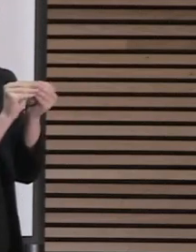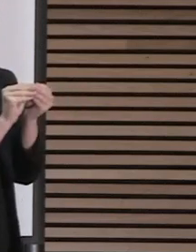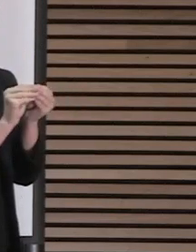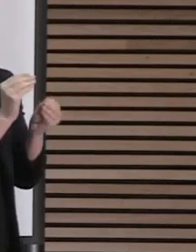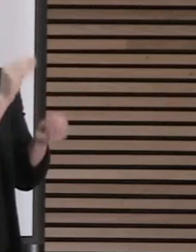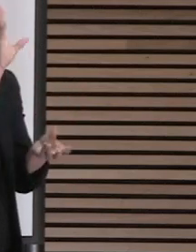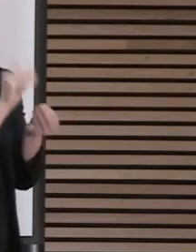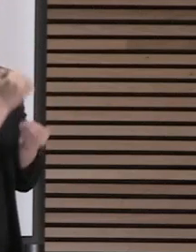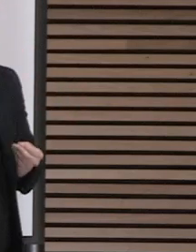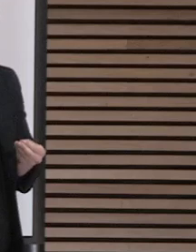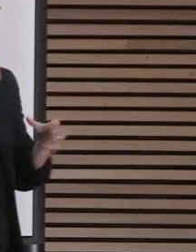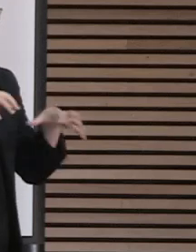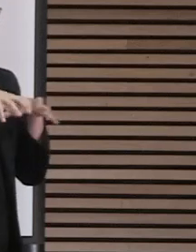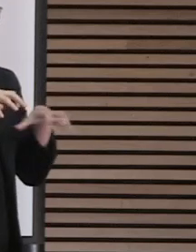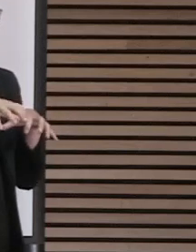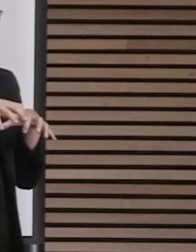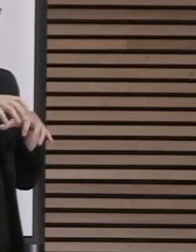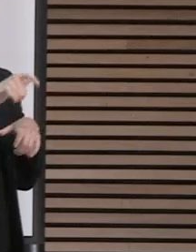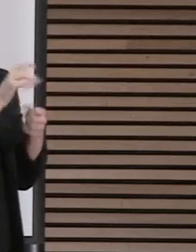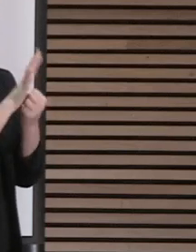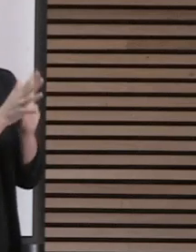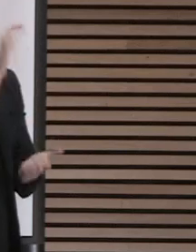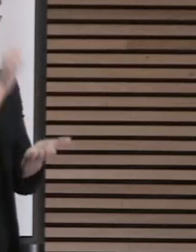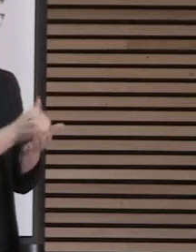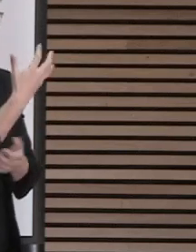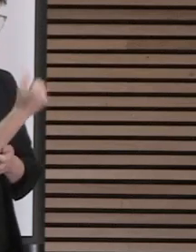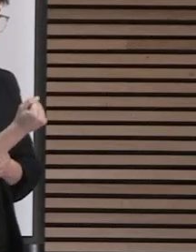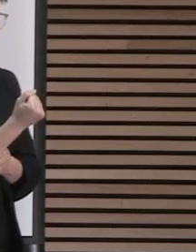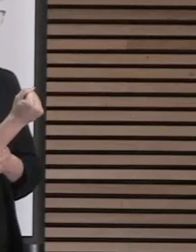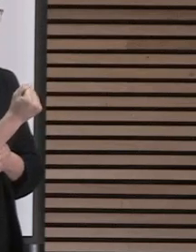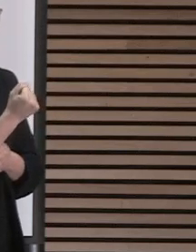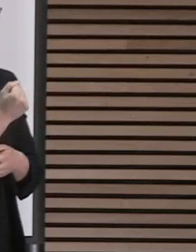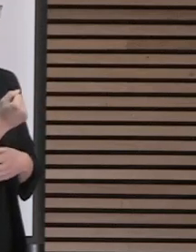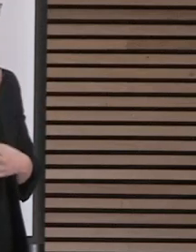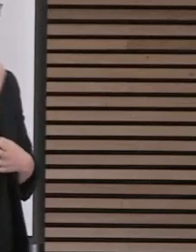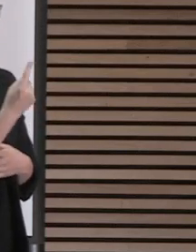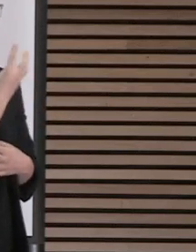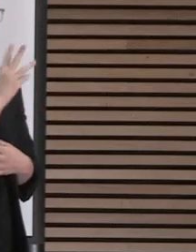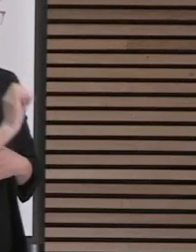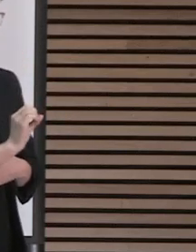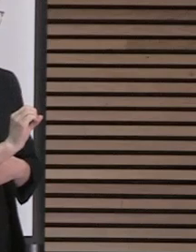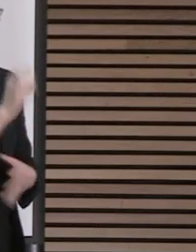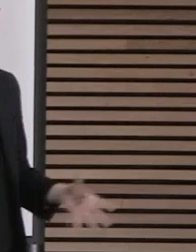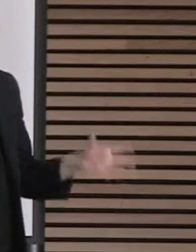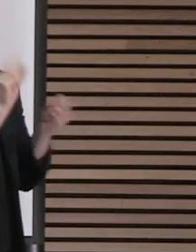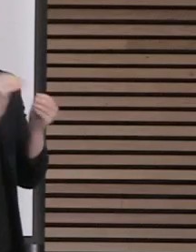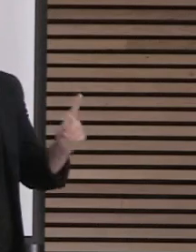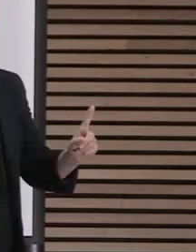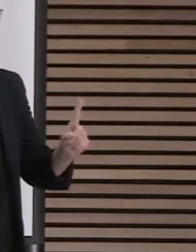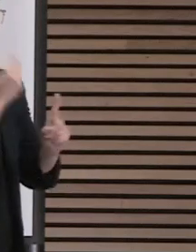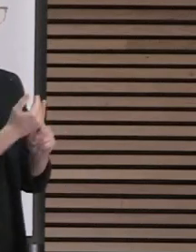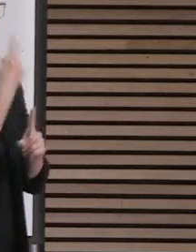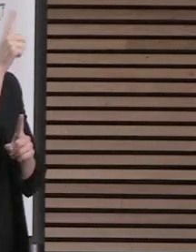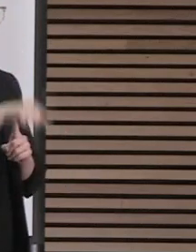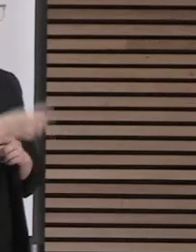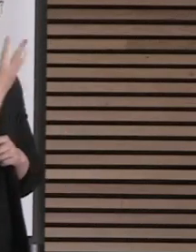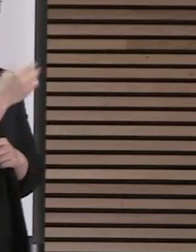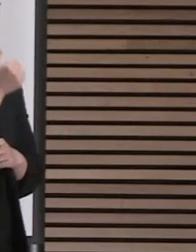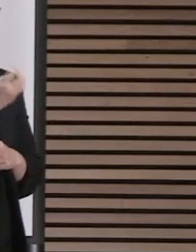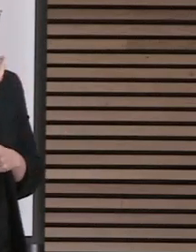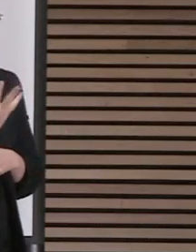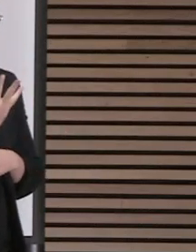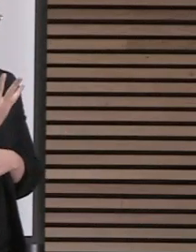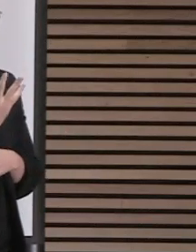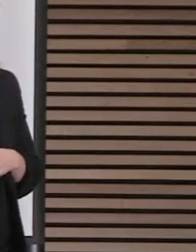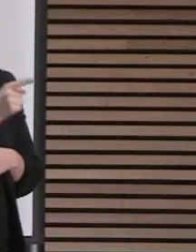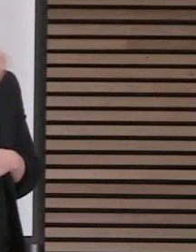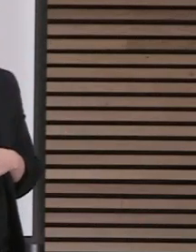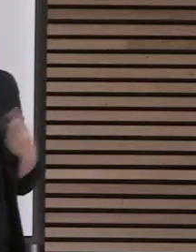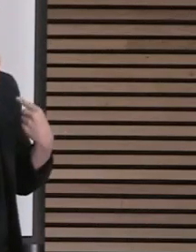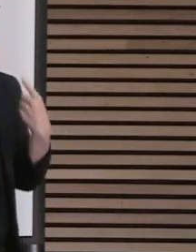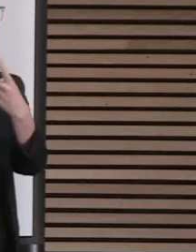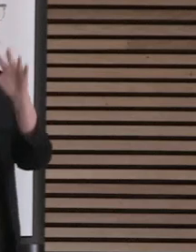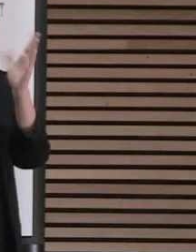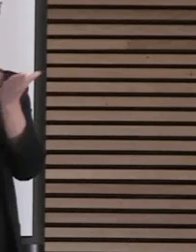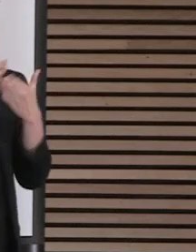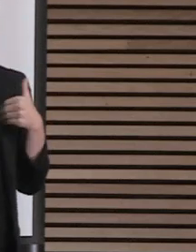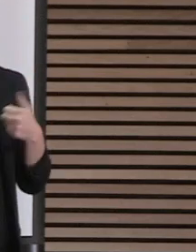korerotia i naianei. Inaianei